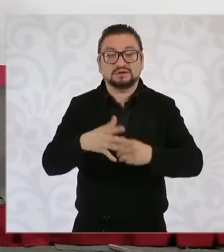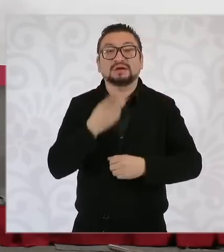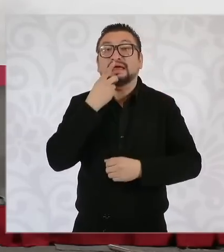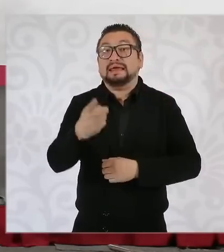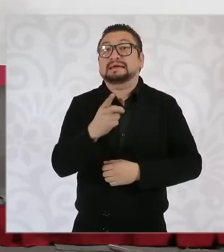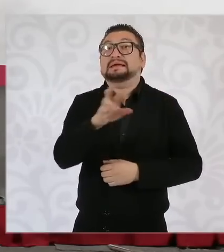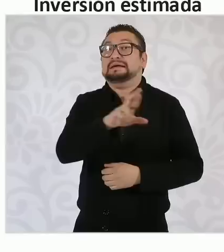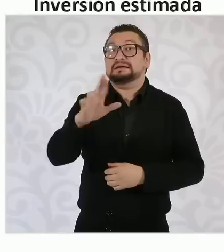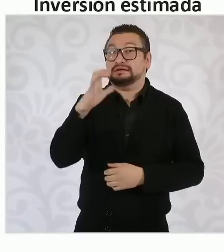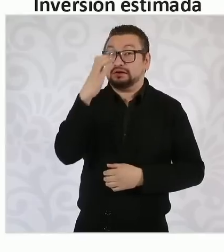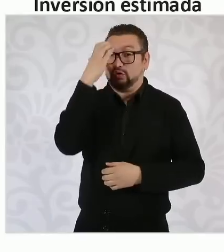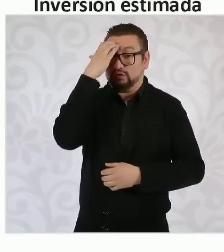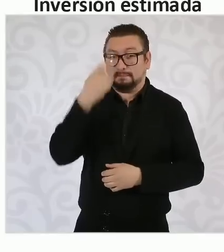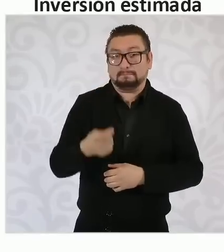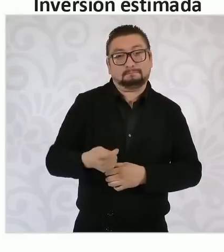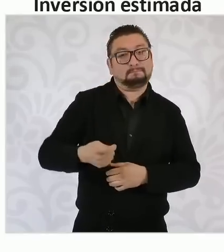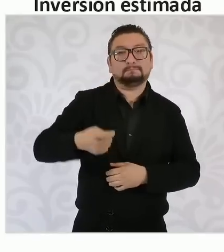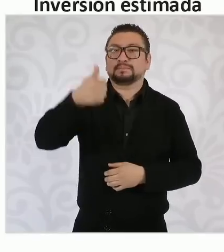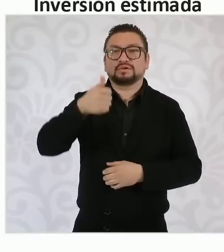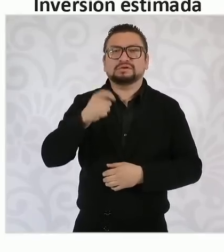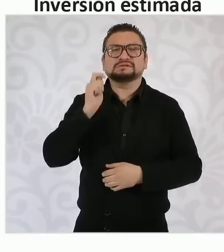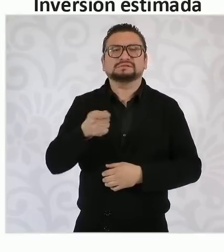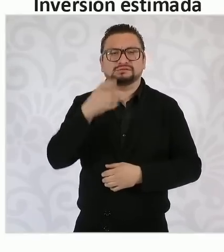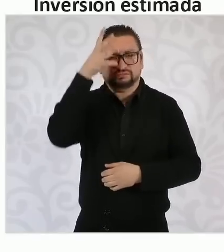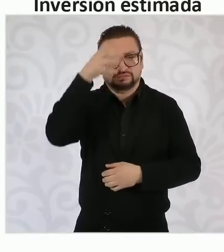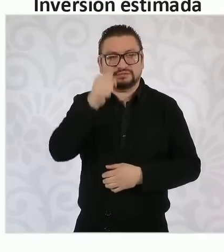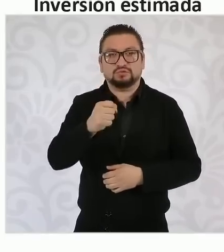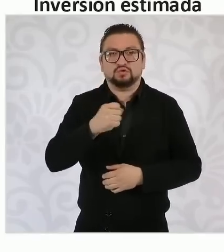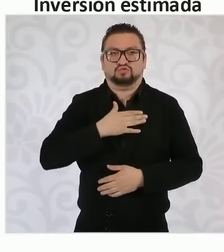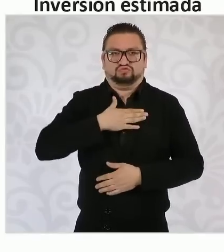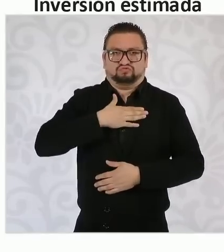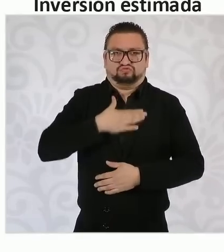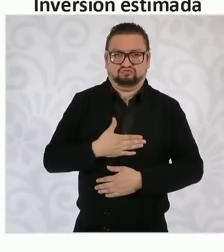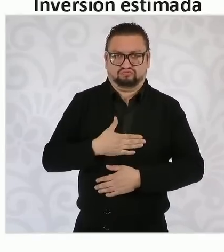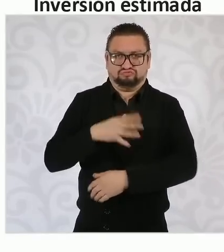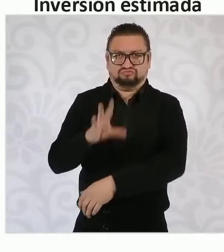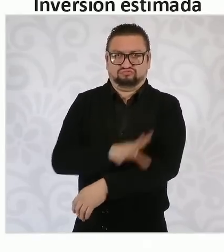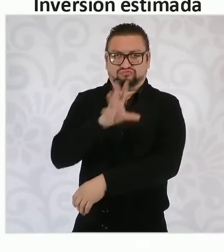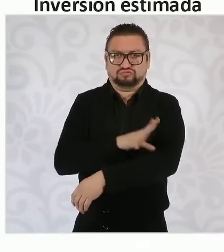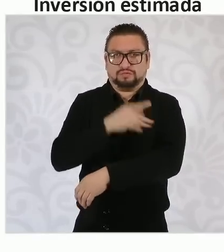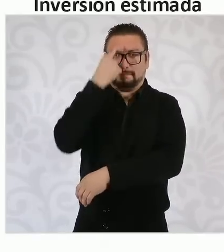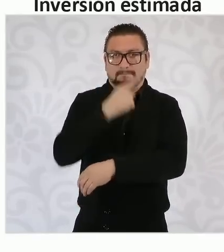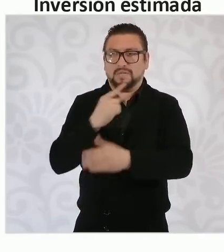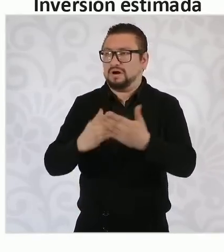vez el concepto de Justicia energética para reducir desigualdades en el acceso y uso de